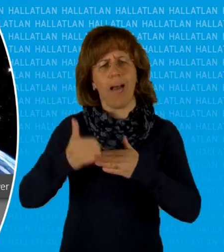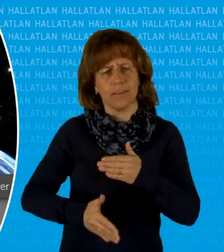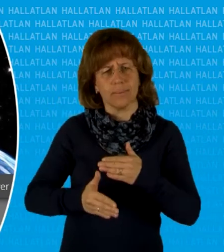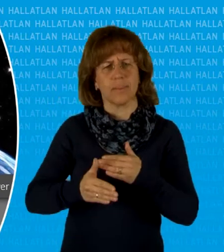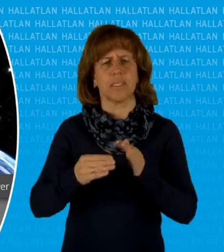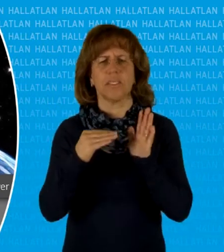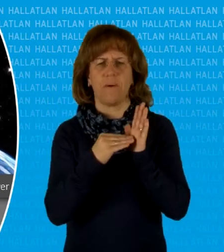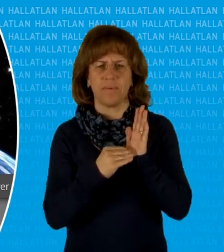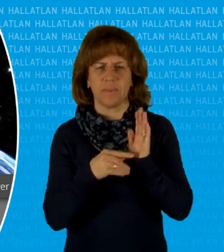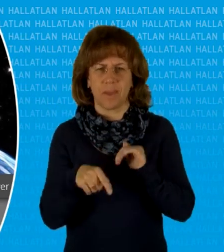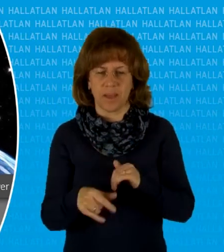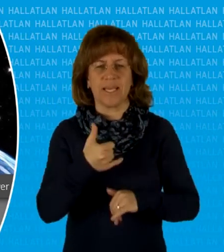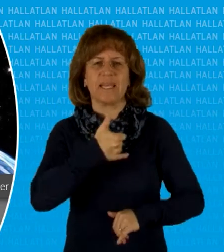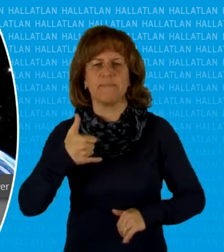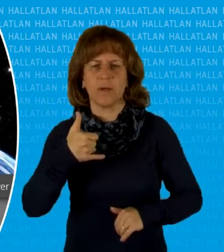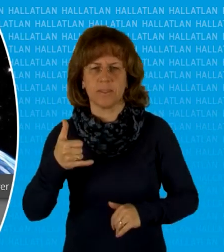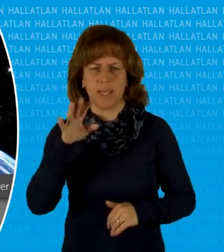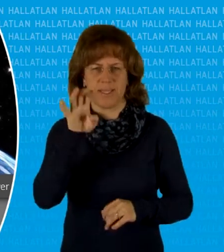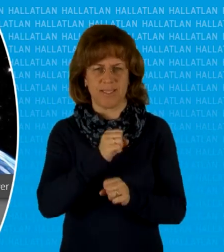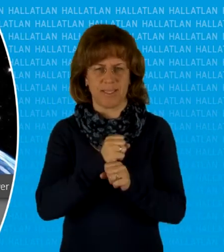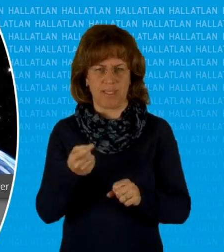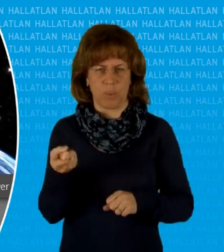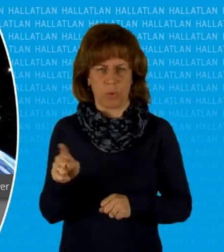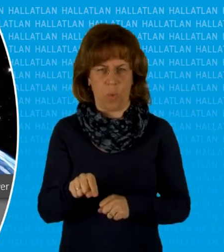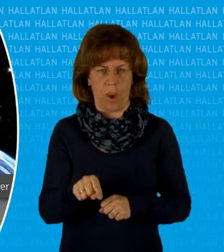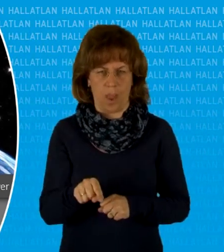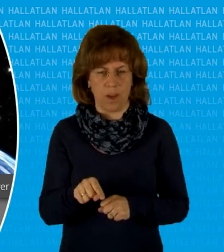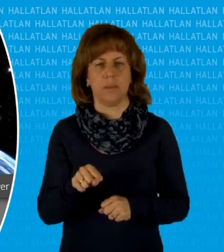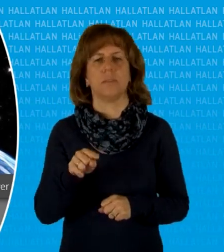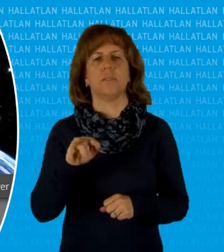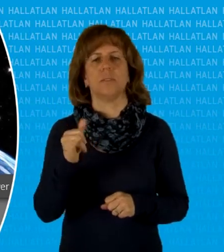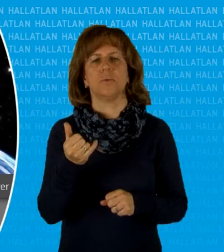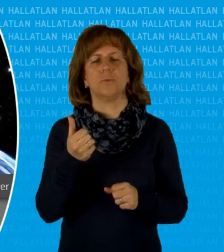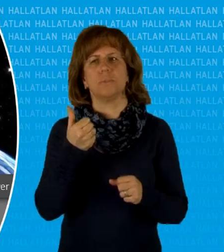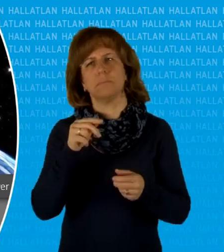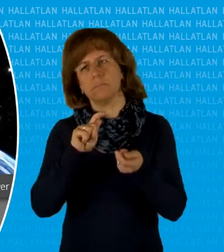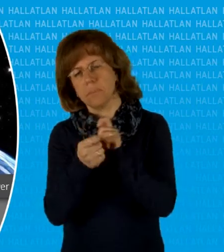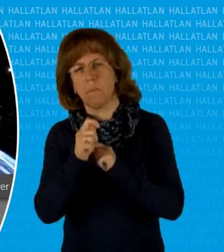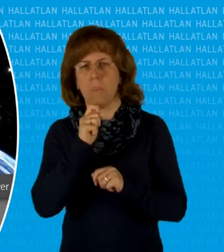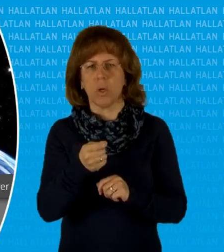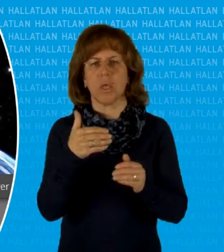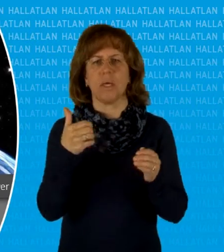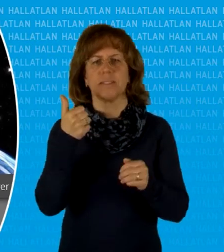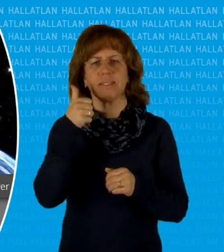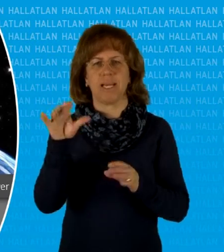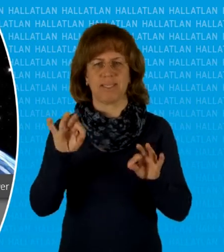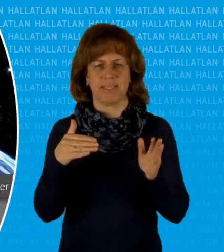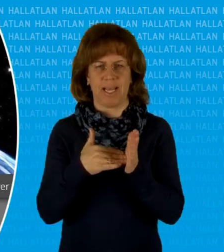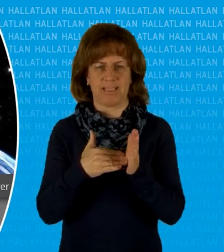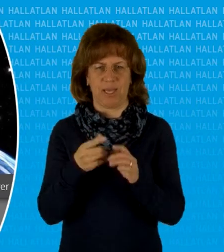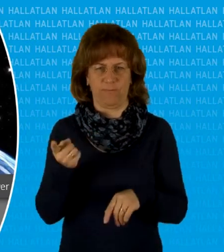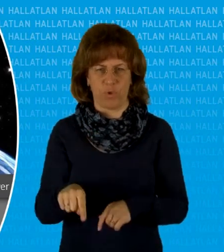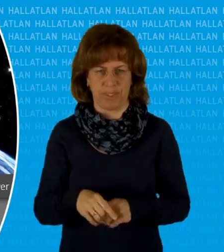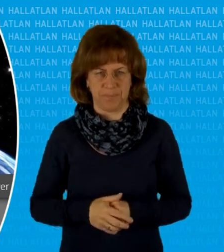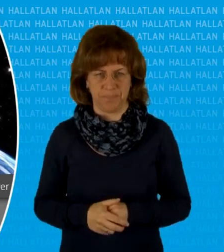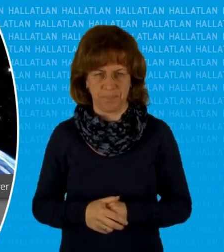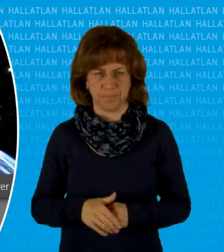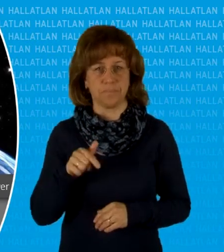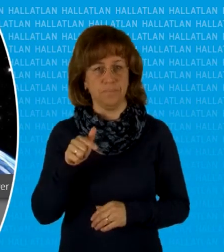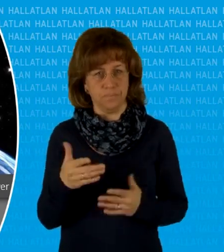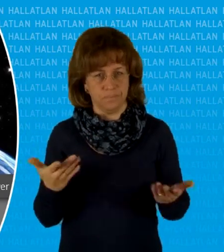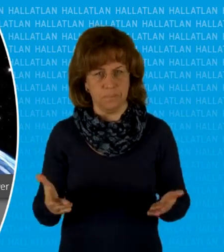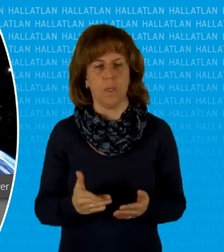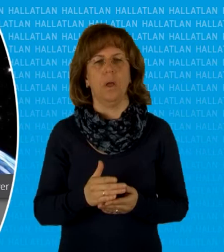A szoftver eddig évente 400 dollárba (110 ezer forintba) került.